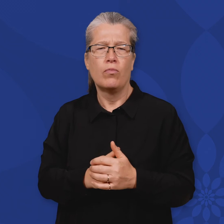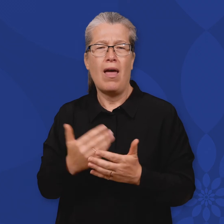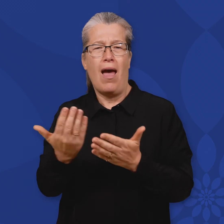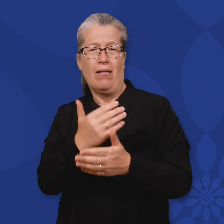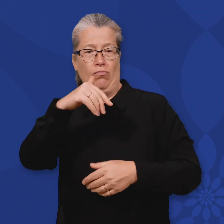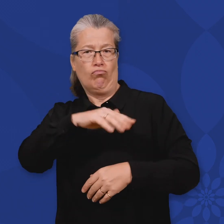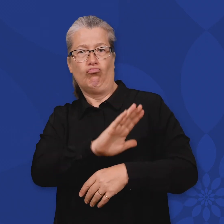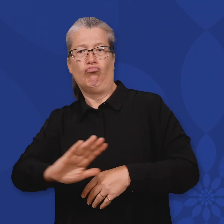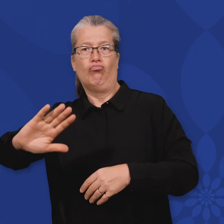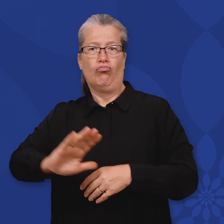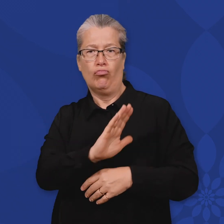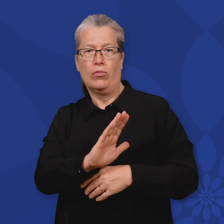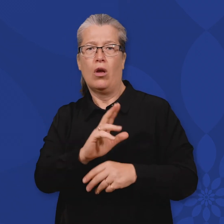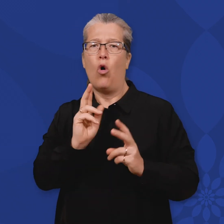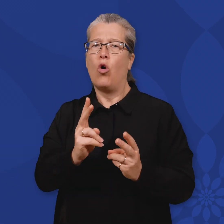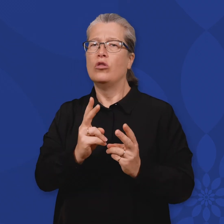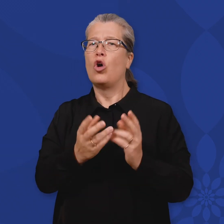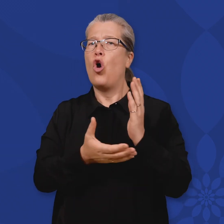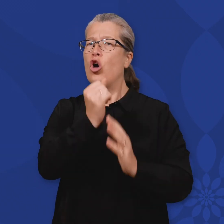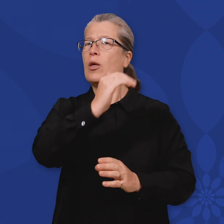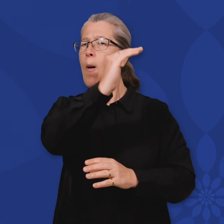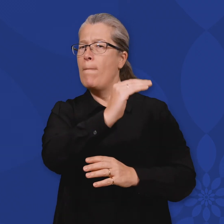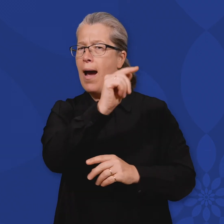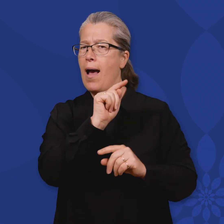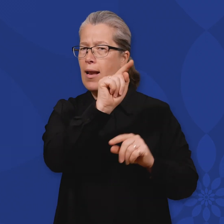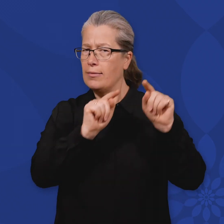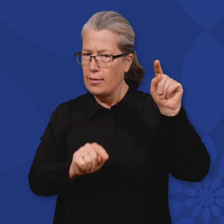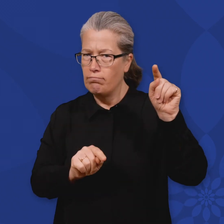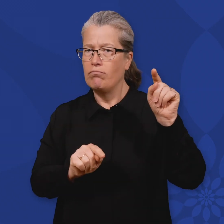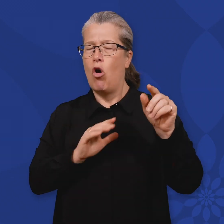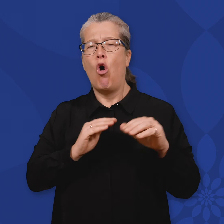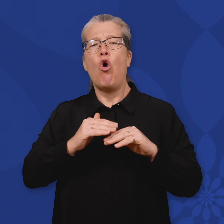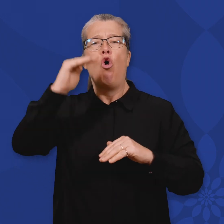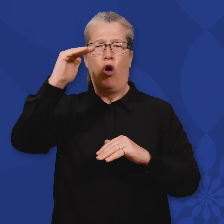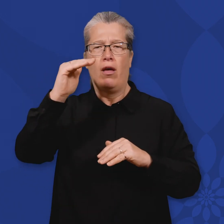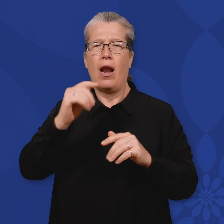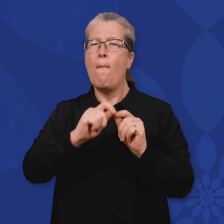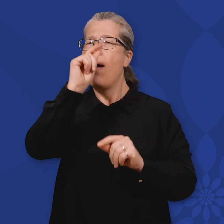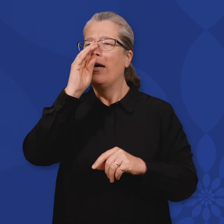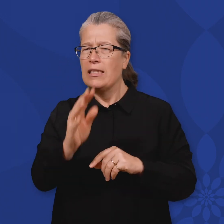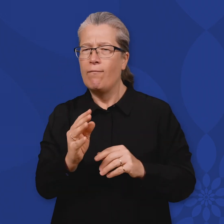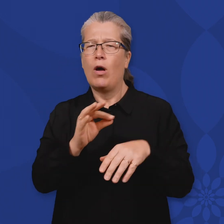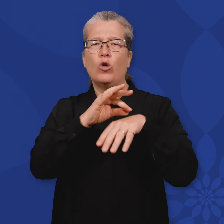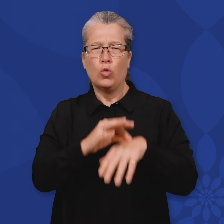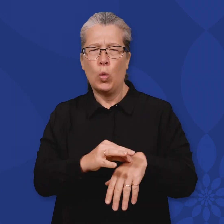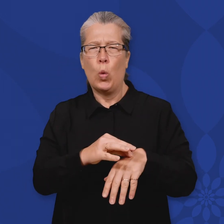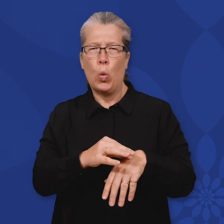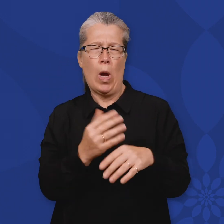I landets södra och sydvästra delar samt i Mellersta Österbotten är incidensen fortfarande -